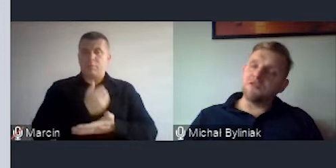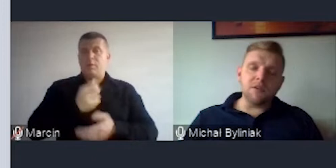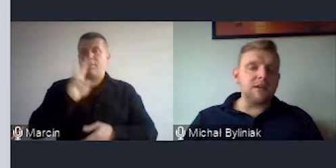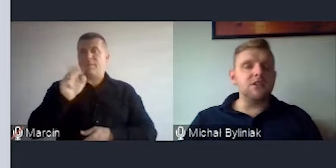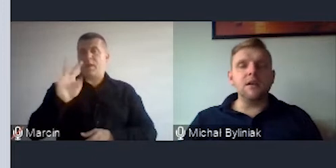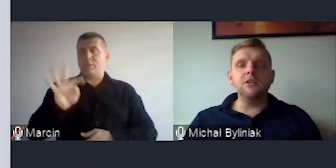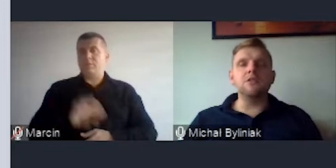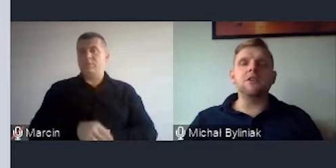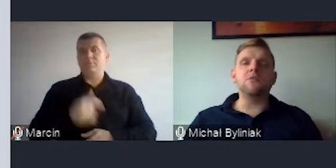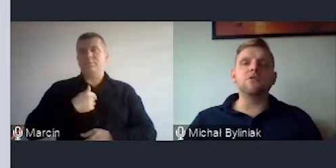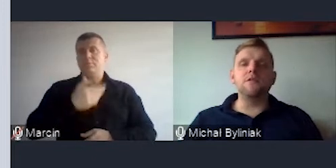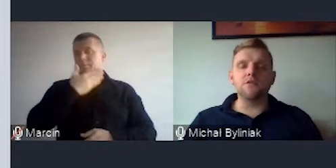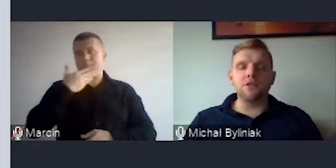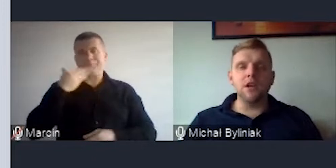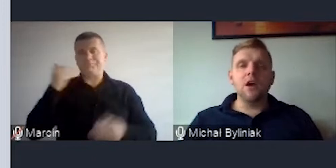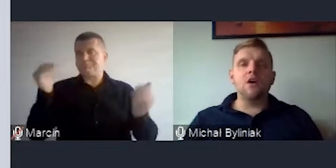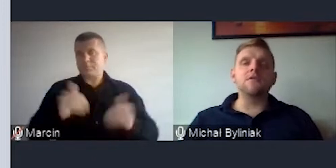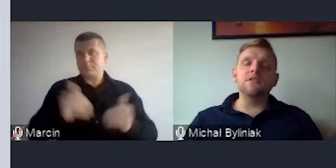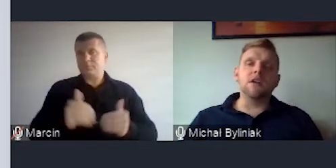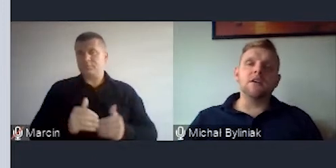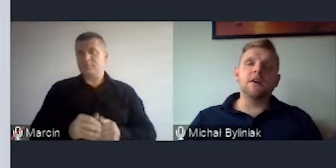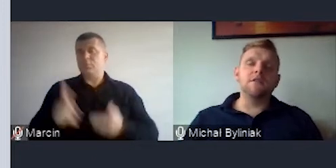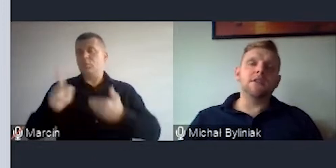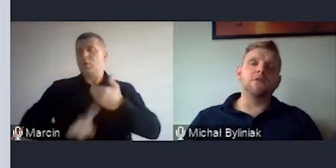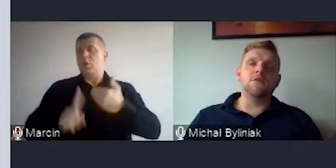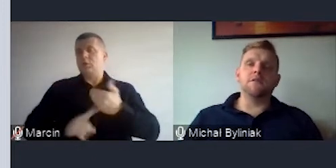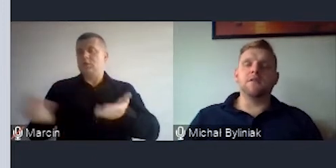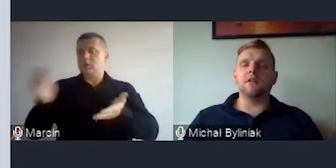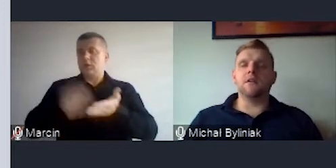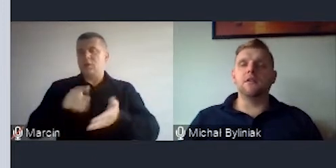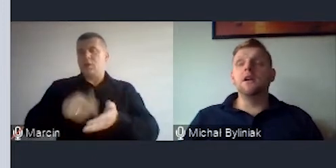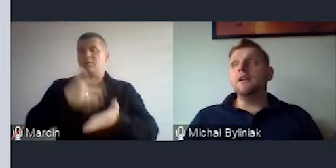to nie macie najmniejszej możliwości rozliczania go jako wydatku kwalifikowalnego.